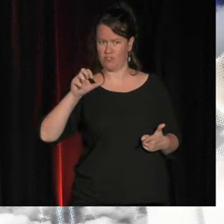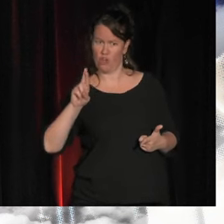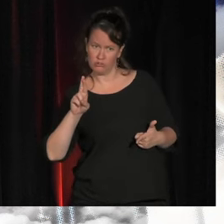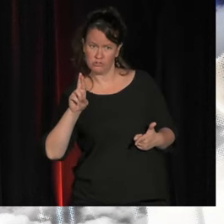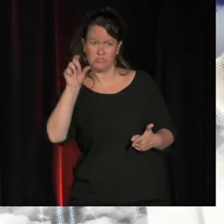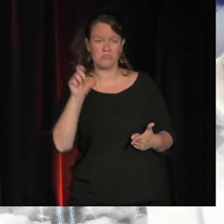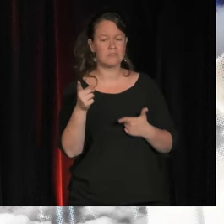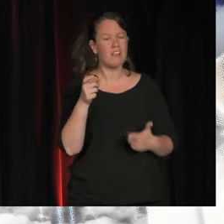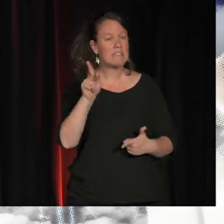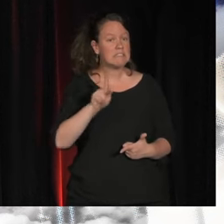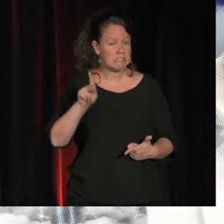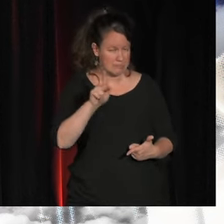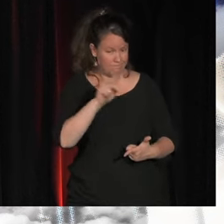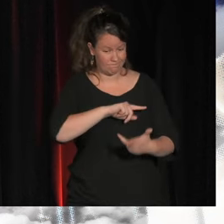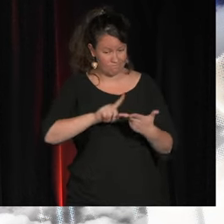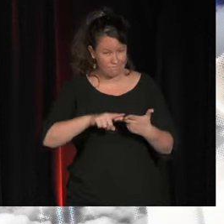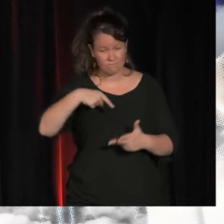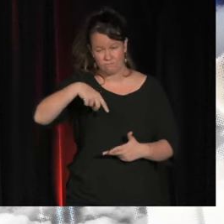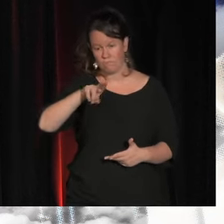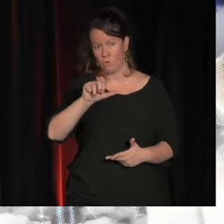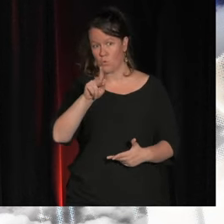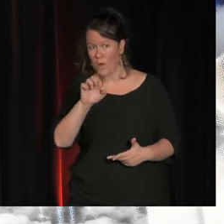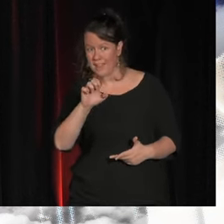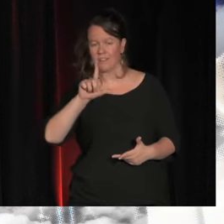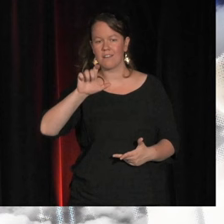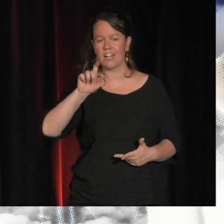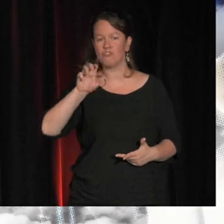et il y a Quake Legends aussi, un petit peu dans ces zones-là, un petit peu après.